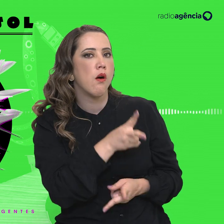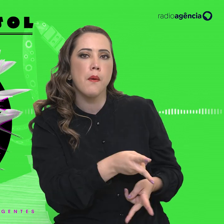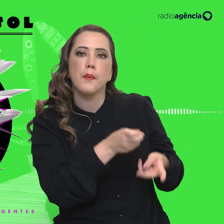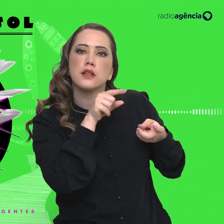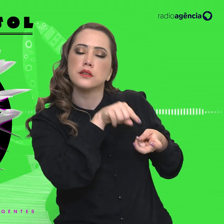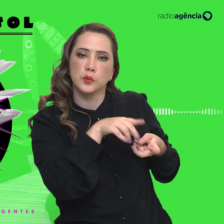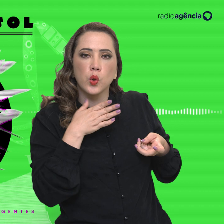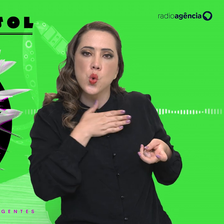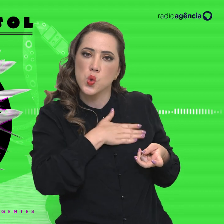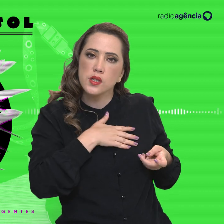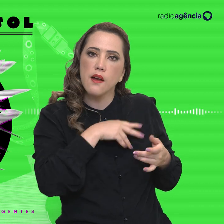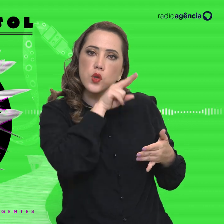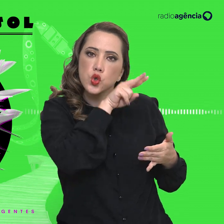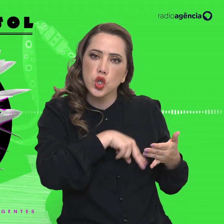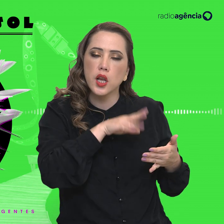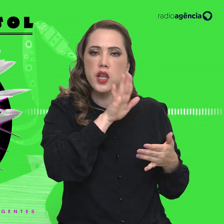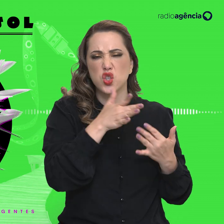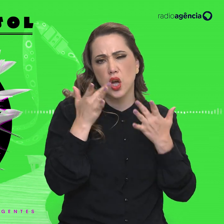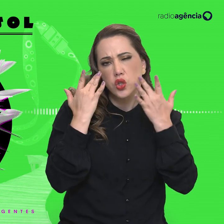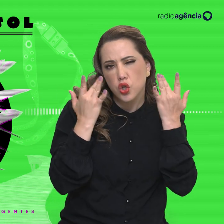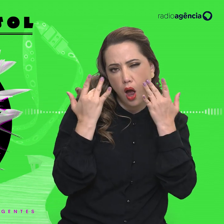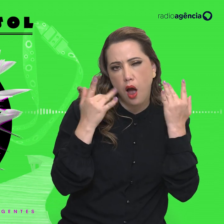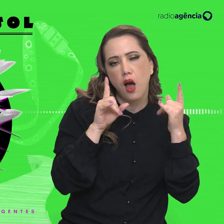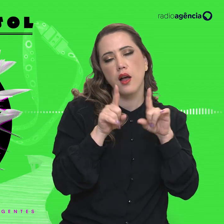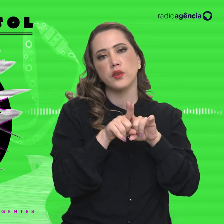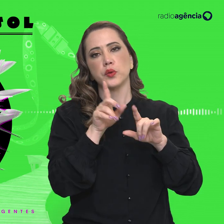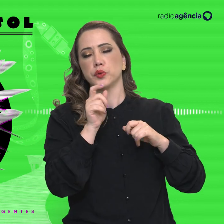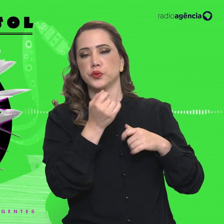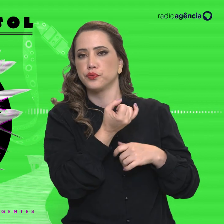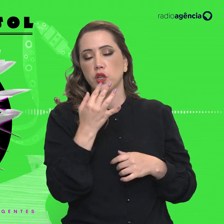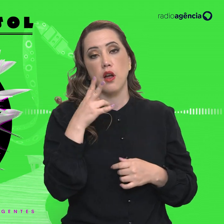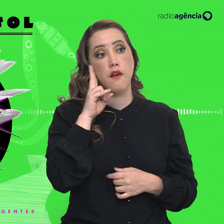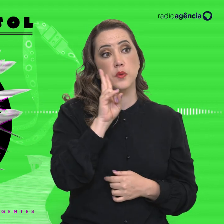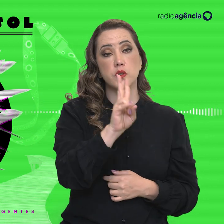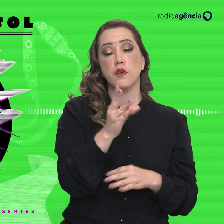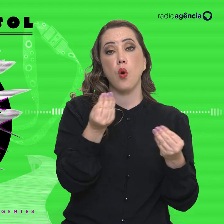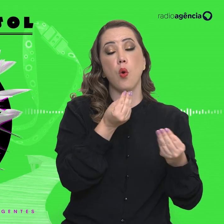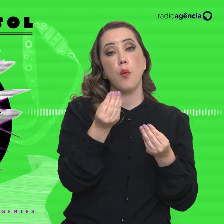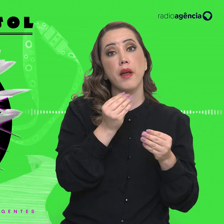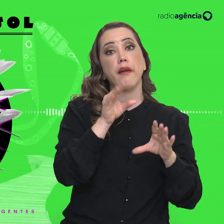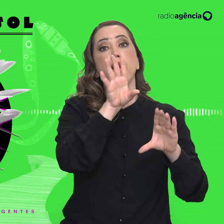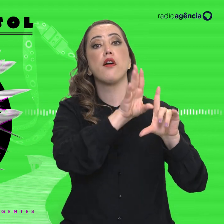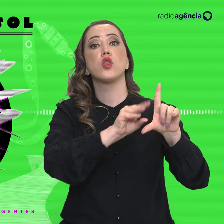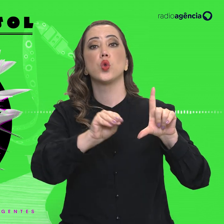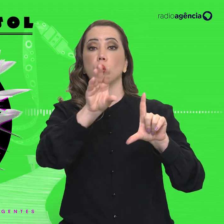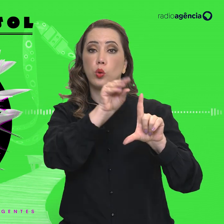Então, vamos procurar como é que funciona a dublagem. [Leyberson] Começou a trabalhar profissionalmente na área,